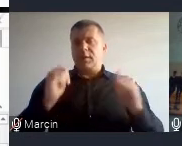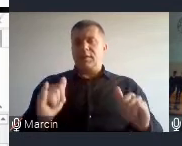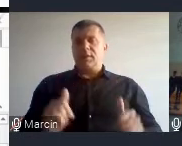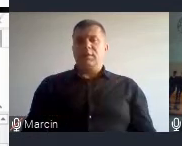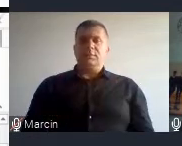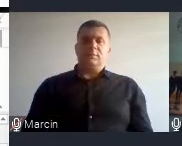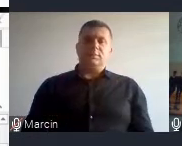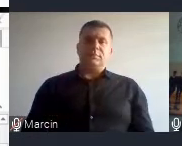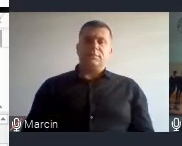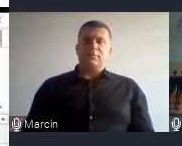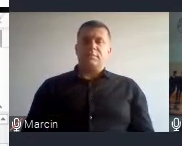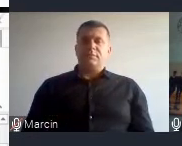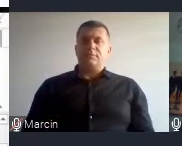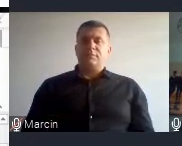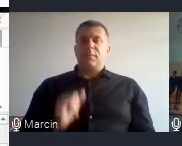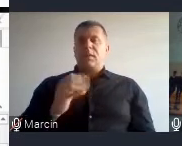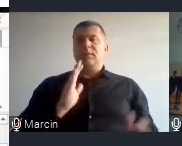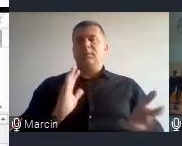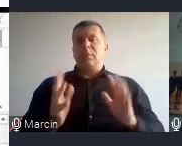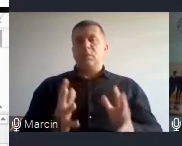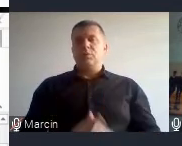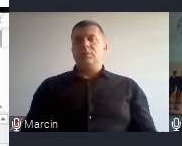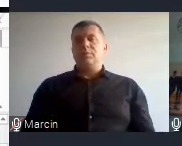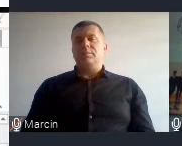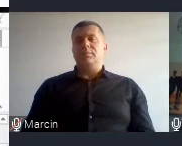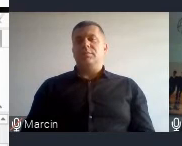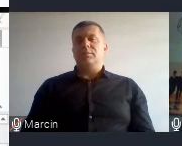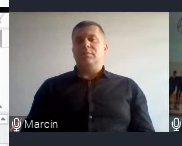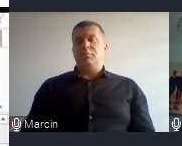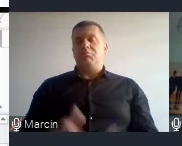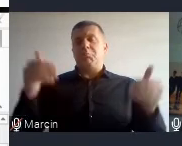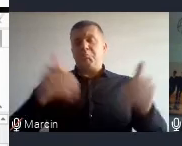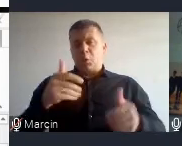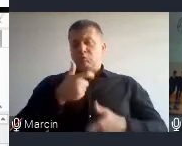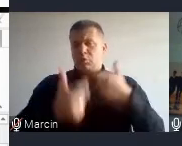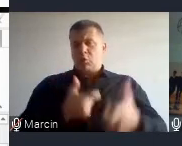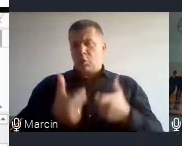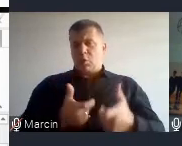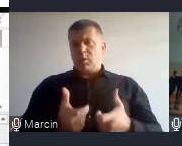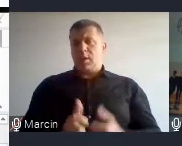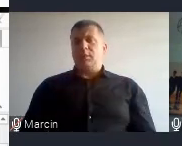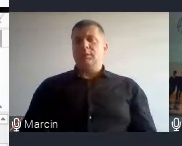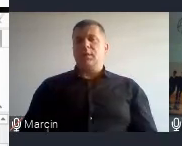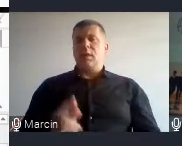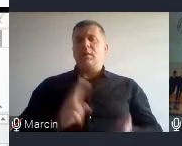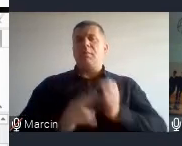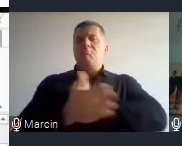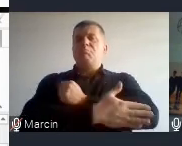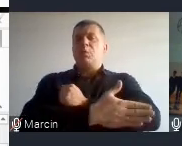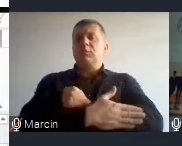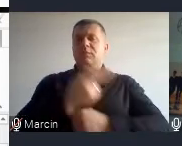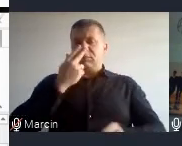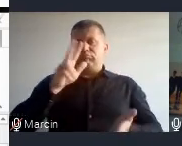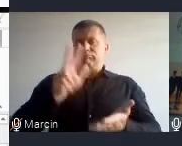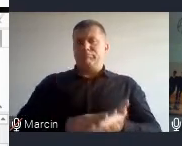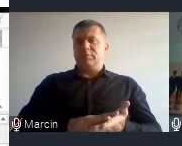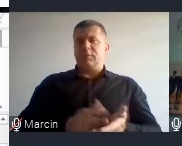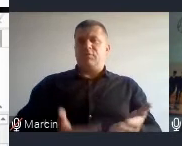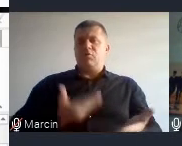Będzie wyglądało ten sposób, że można go dokonać na podstawie zatwierdzonego wniosku dofinansowania.